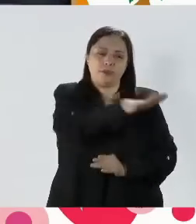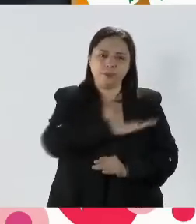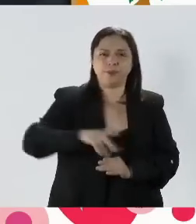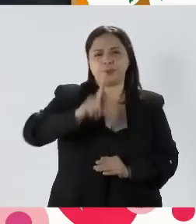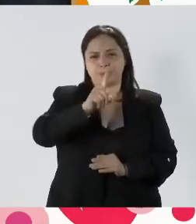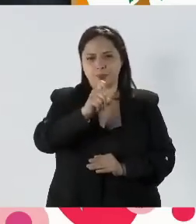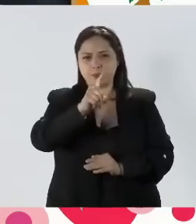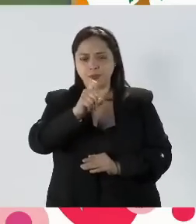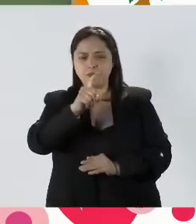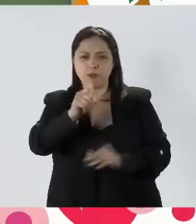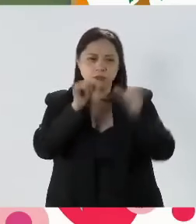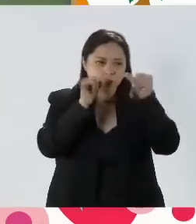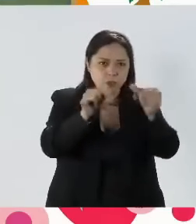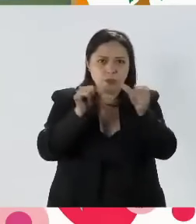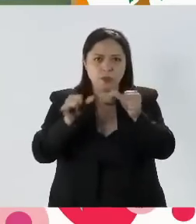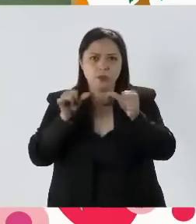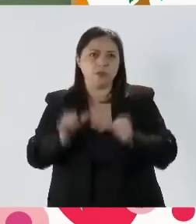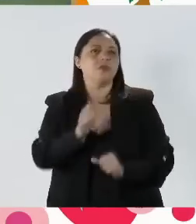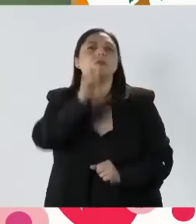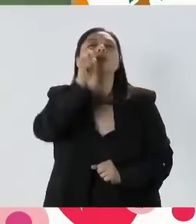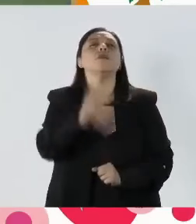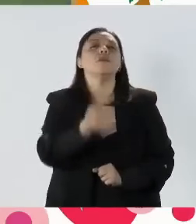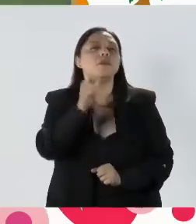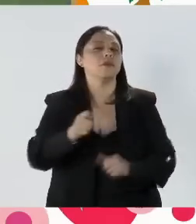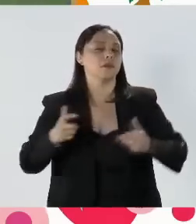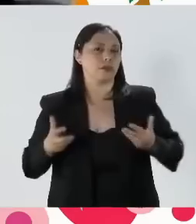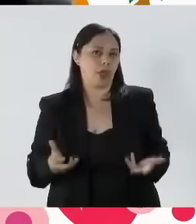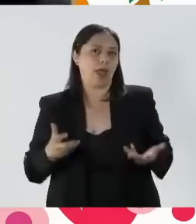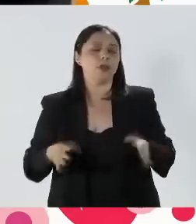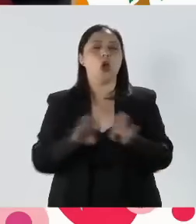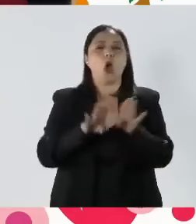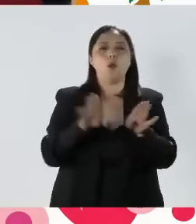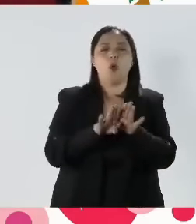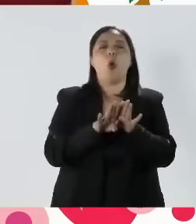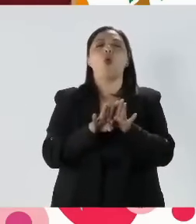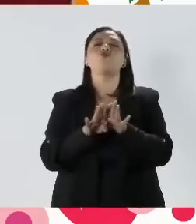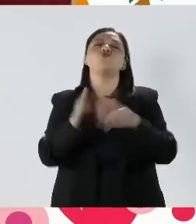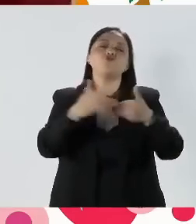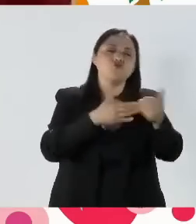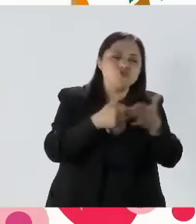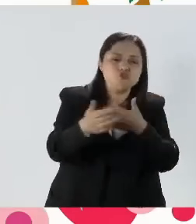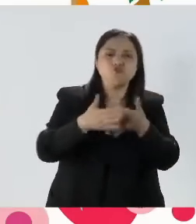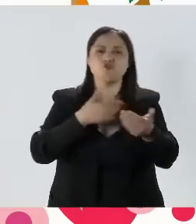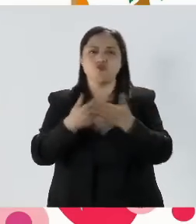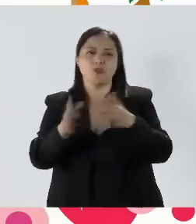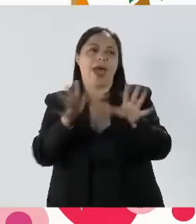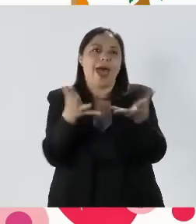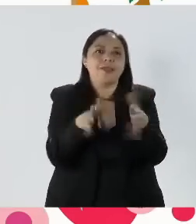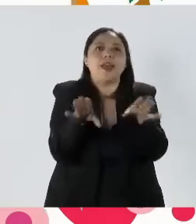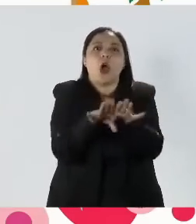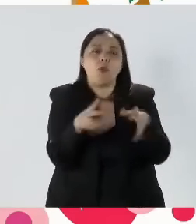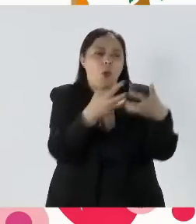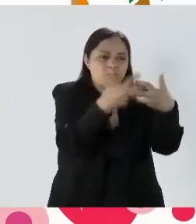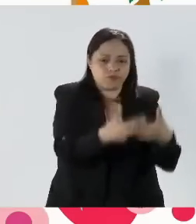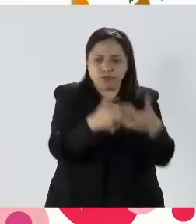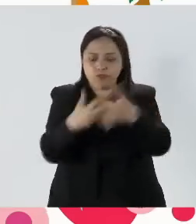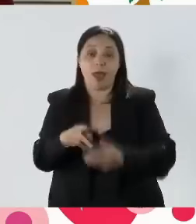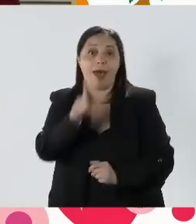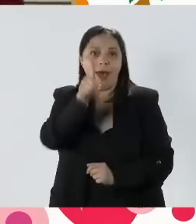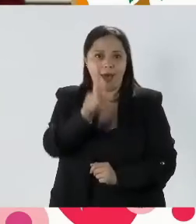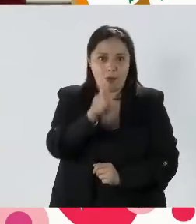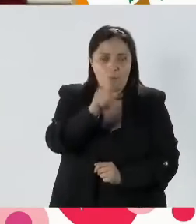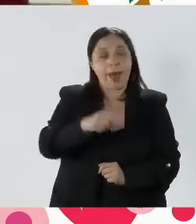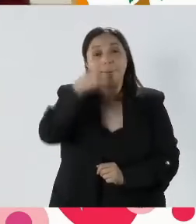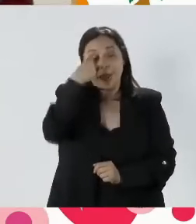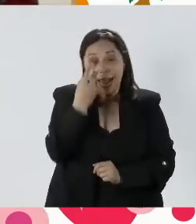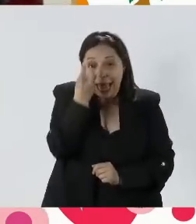consiste en automatizar y modernizar la operación del agua potable con la cual vamos a recuperar